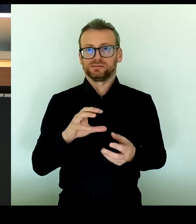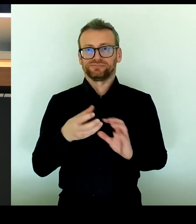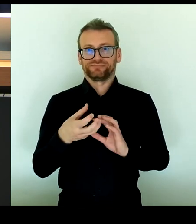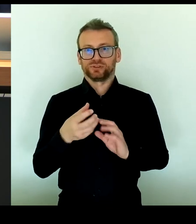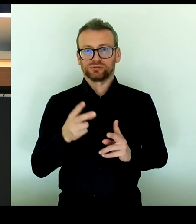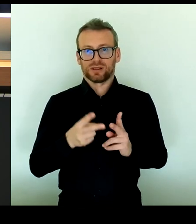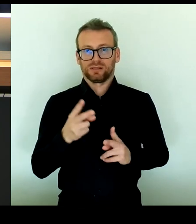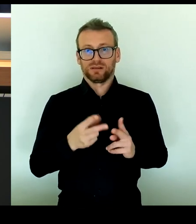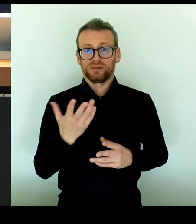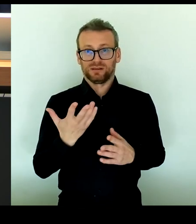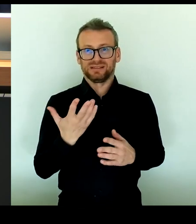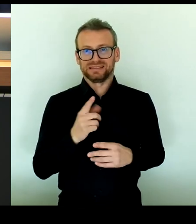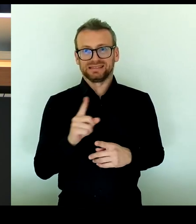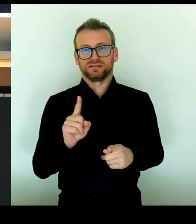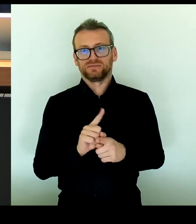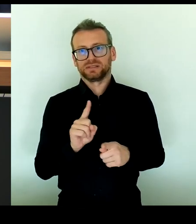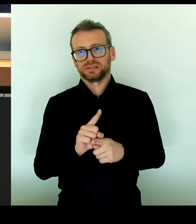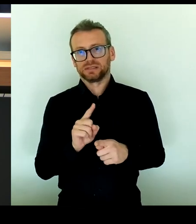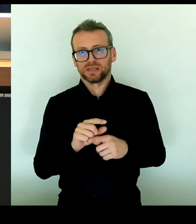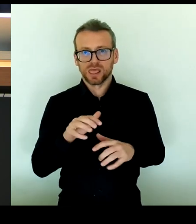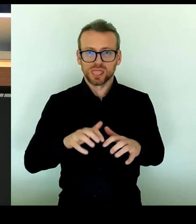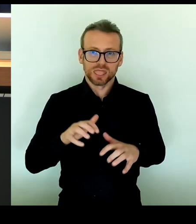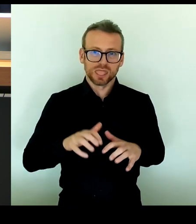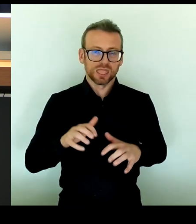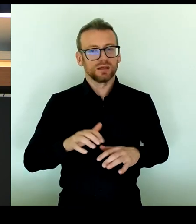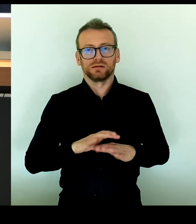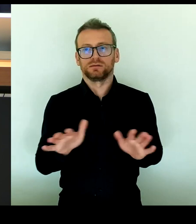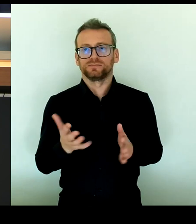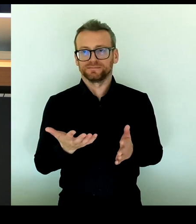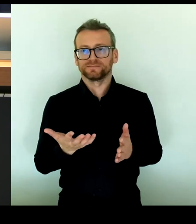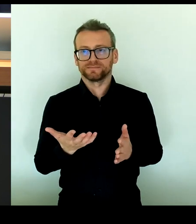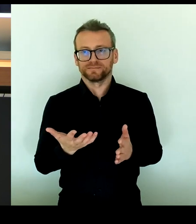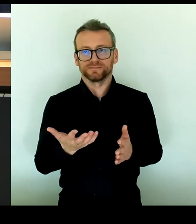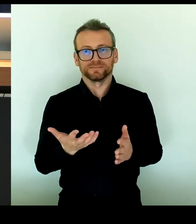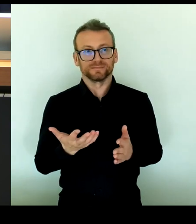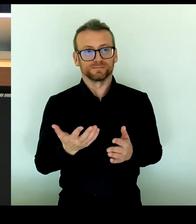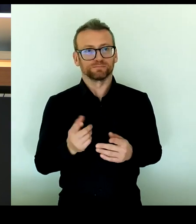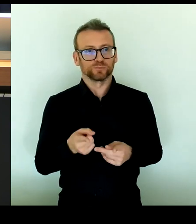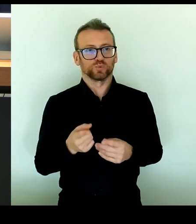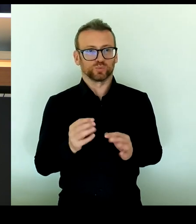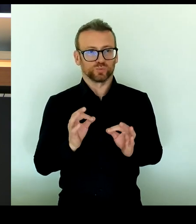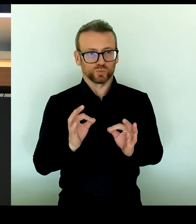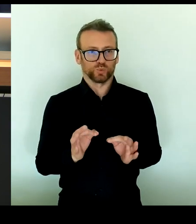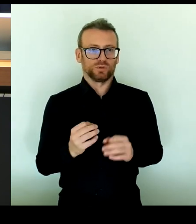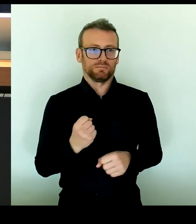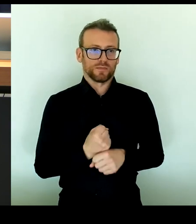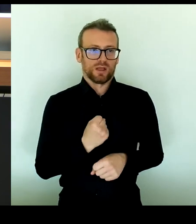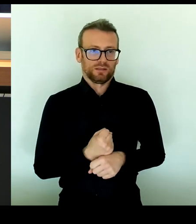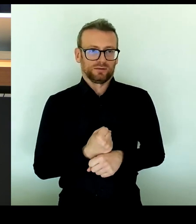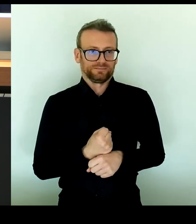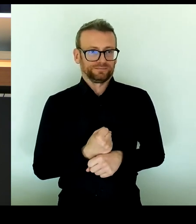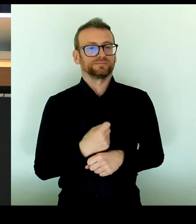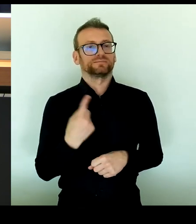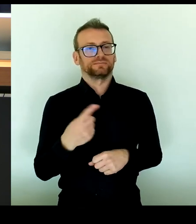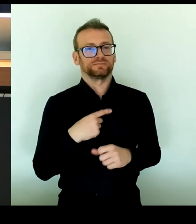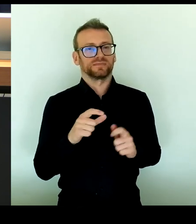auch der DSGVO unterlegen, in unterschiedliche Richtungen ziehen. Ich hoffe, dass wir gemeinsam dieses Gremium weiterentwickeln